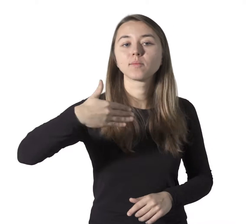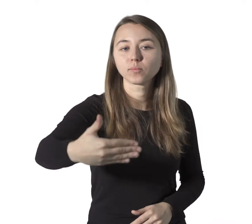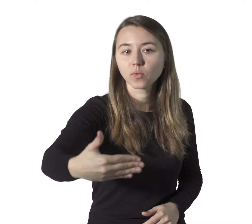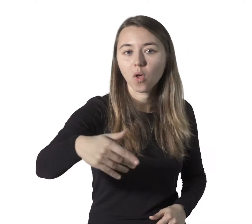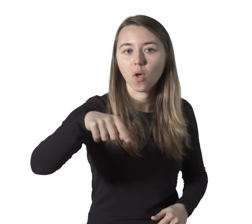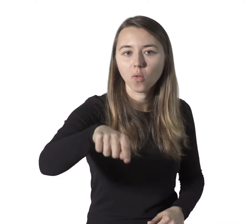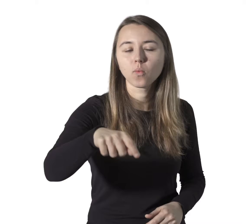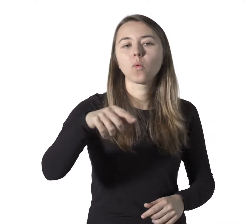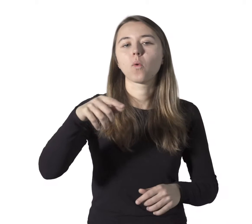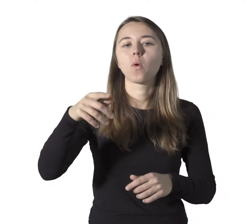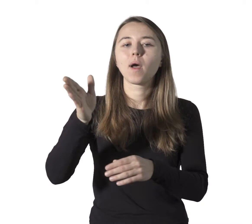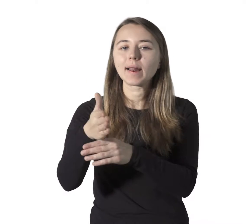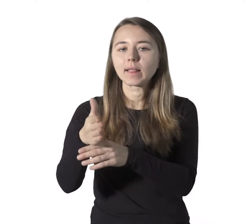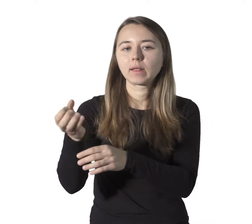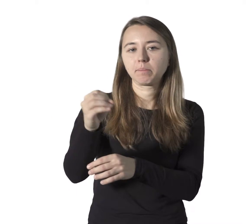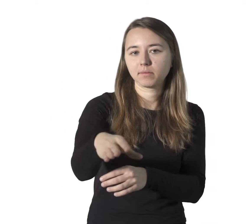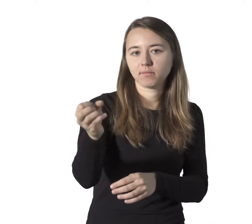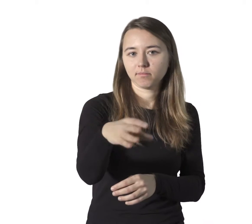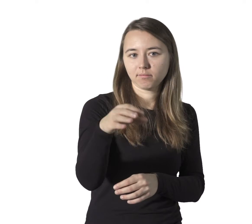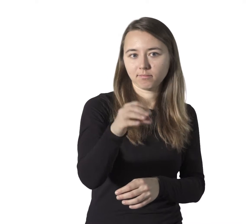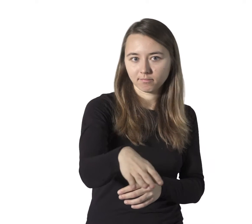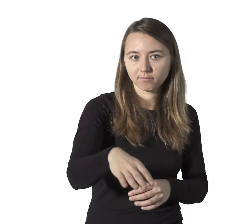oraz przednią – na efekty połowu.